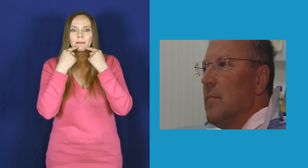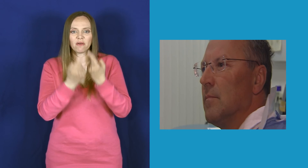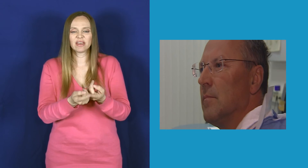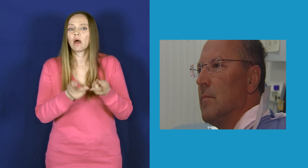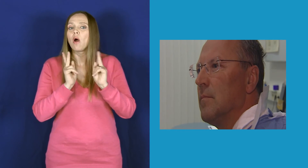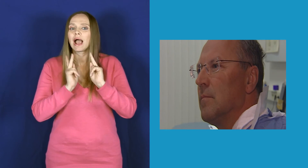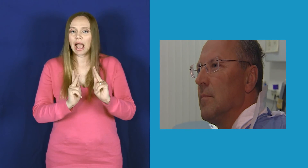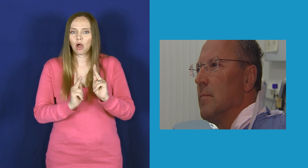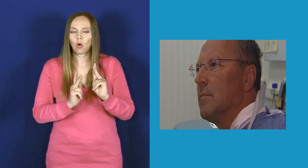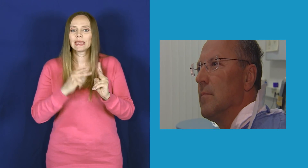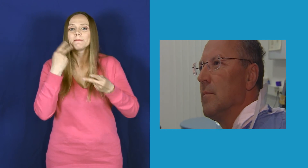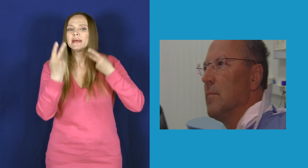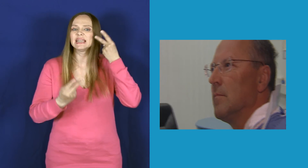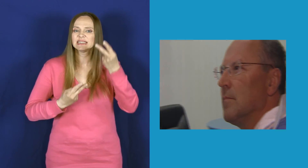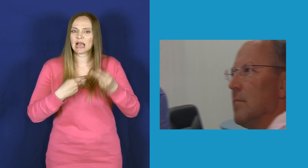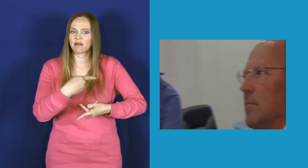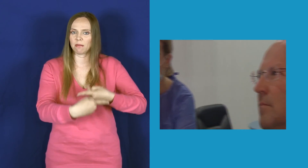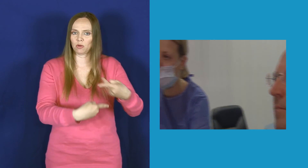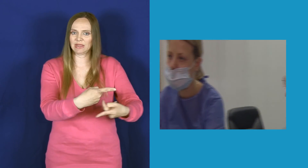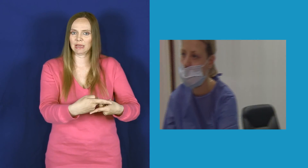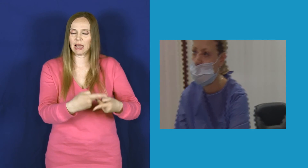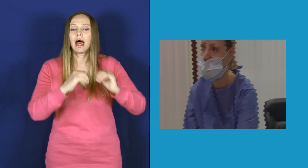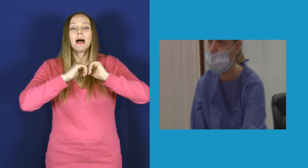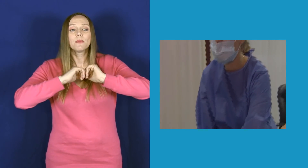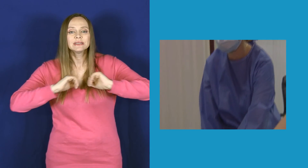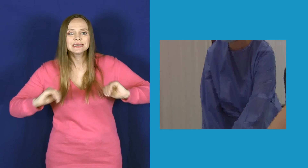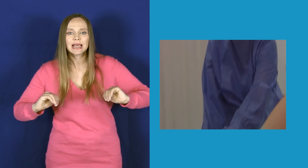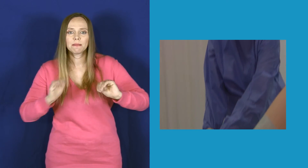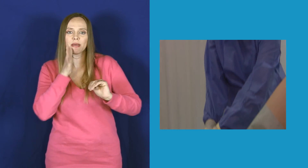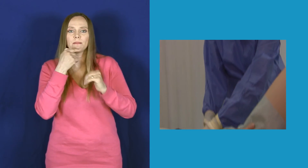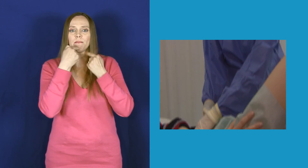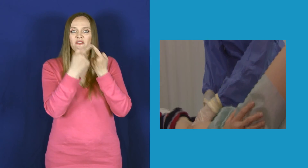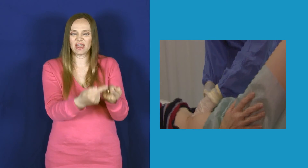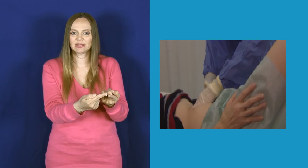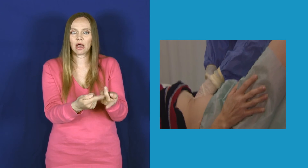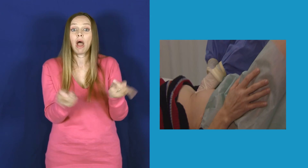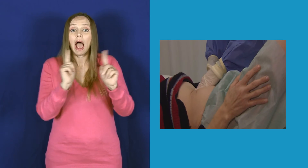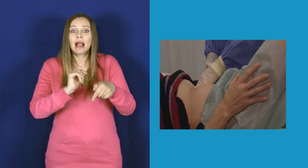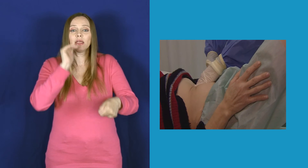Posebej vam bo povedal, ali je opazil kakšne bolezenske znake, ali je odstranil polipe,